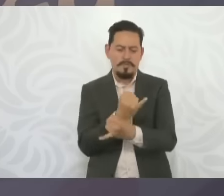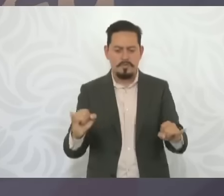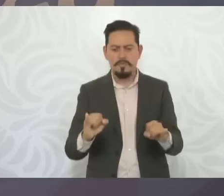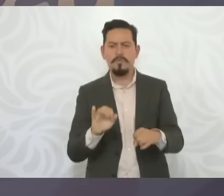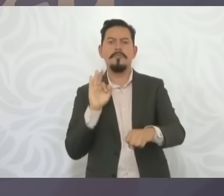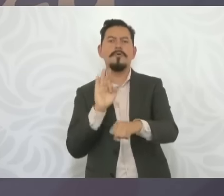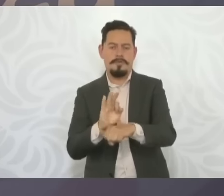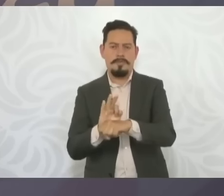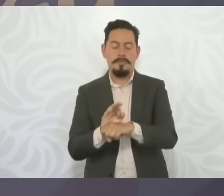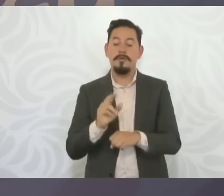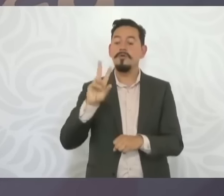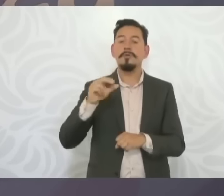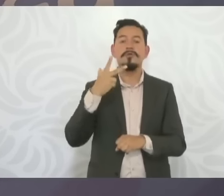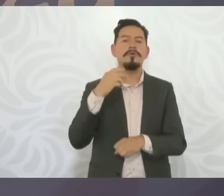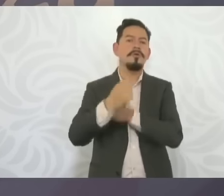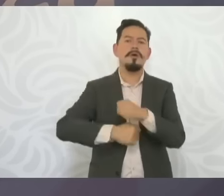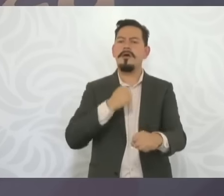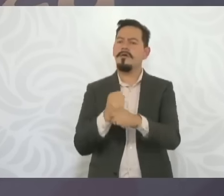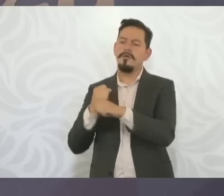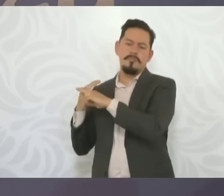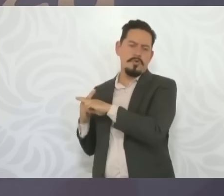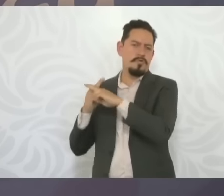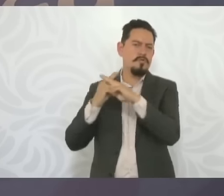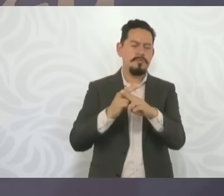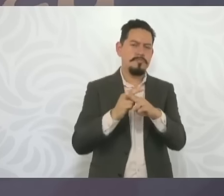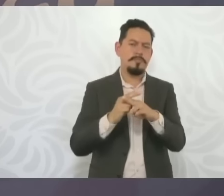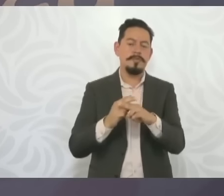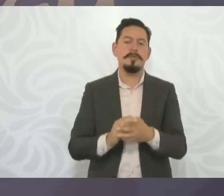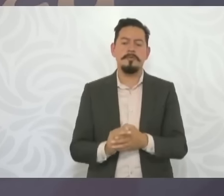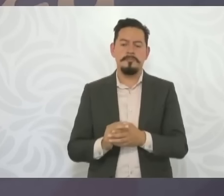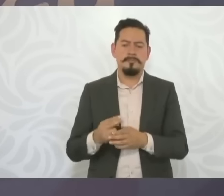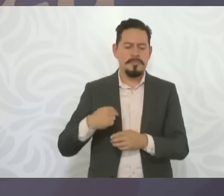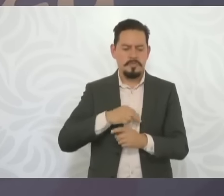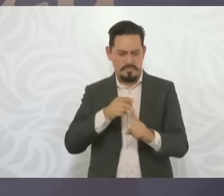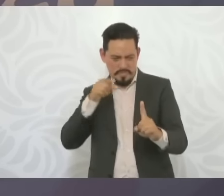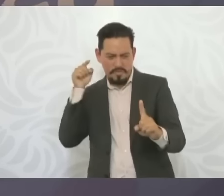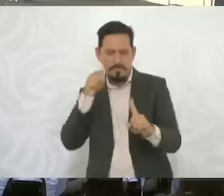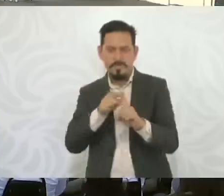A 88 años de aquel compromiso nacionalista que orienta la transformación por la una patria